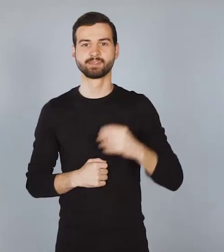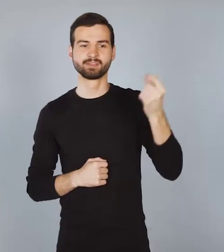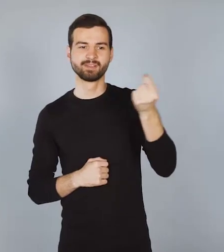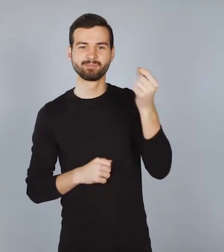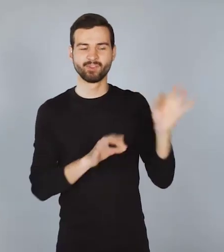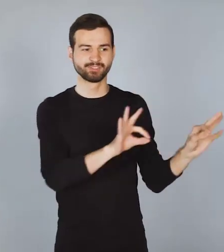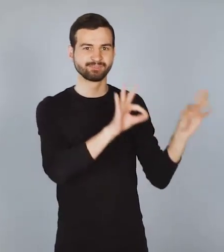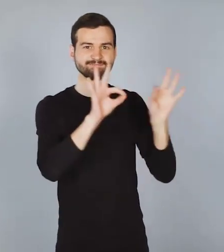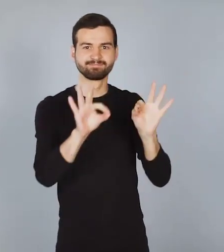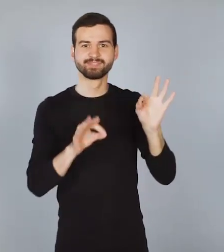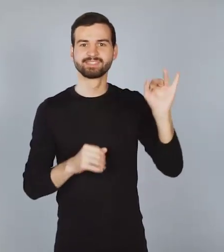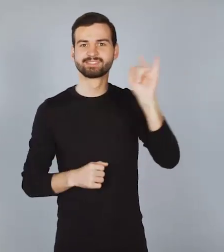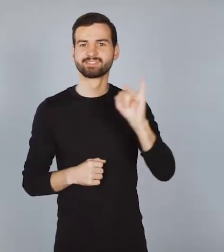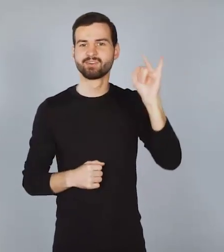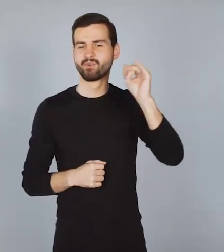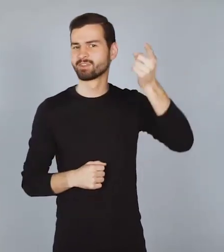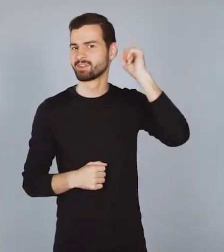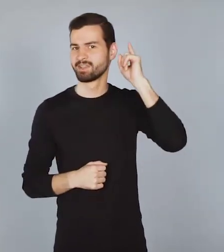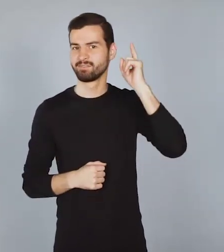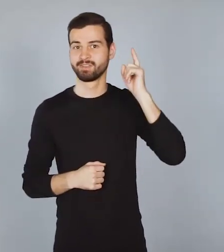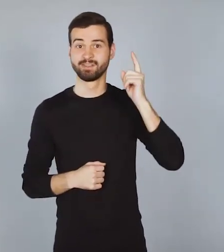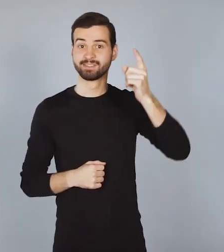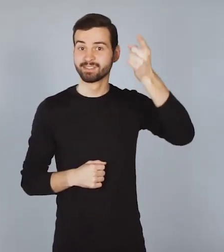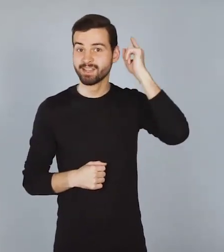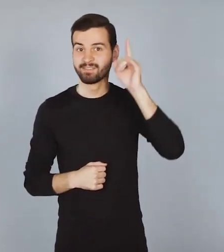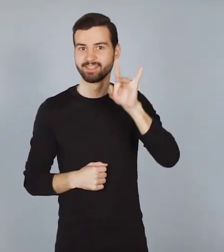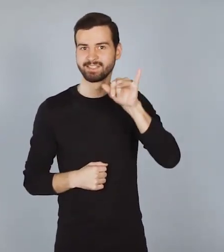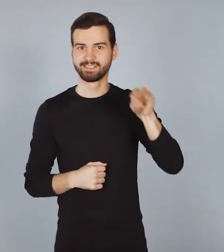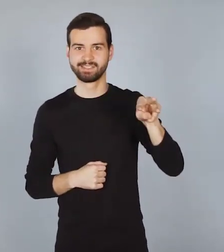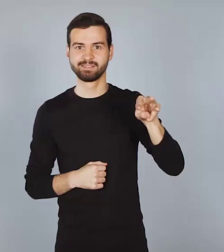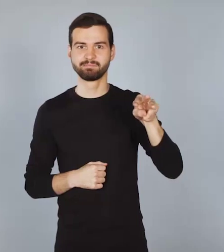Немного сведений из истории: во времена Древнего Рима